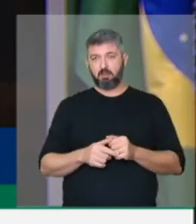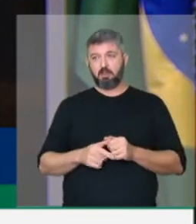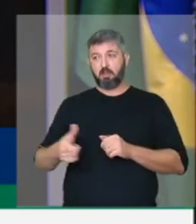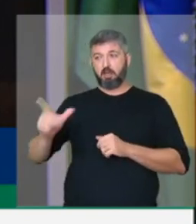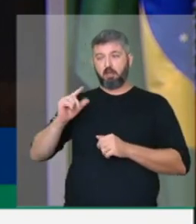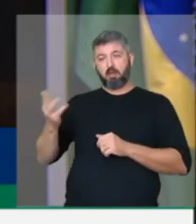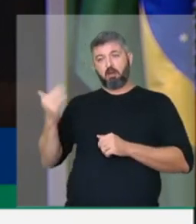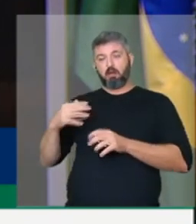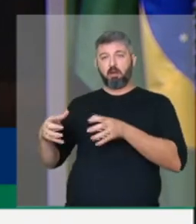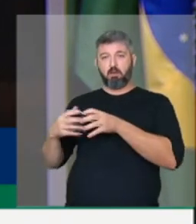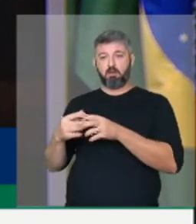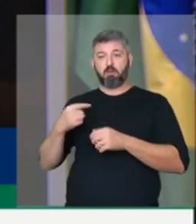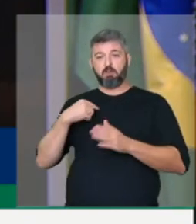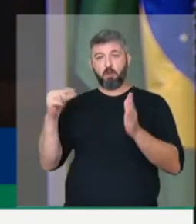SER ABERTA. EU TIVE ACESSO AO PEN DRIVE NESSE ÚLTIMO FINAL